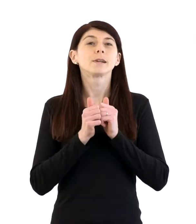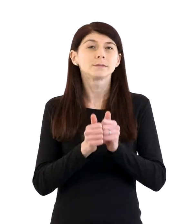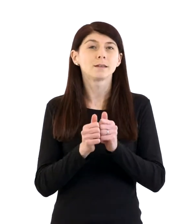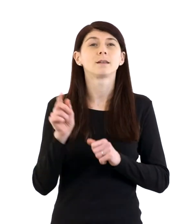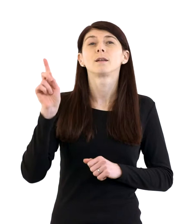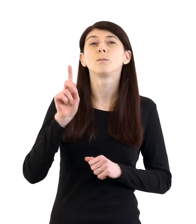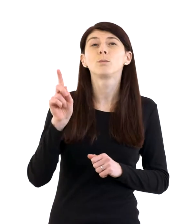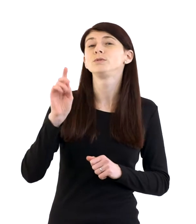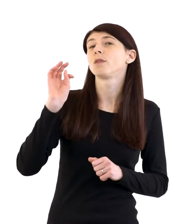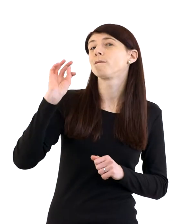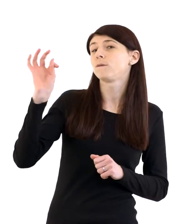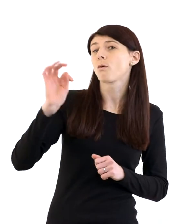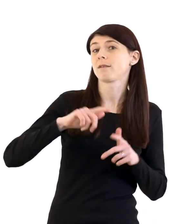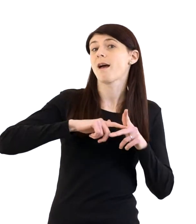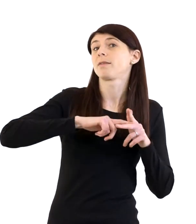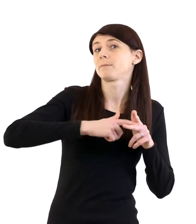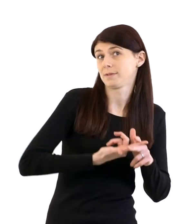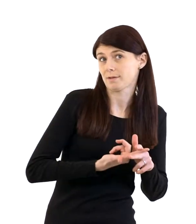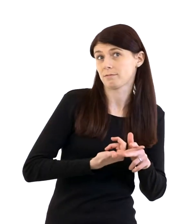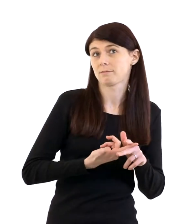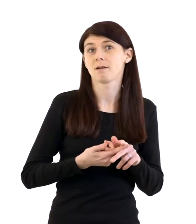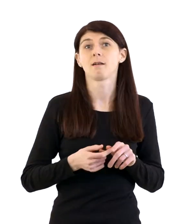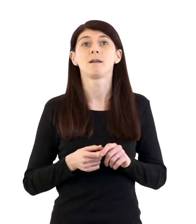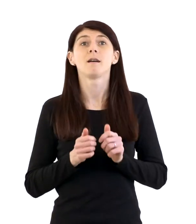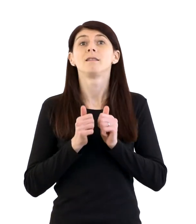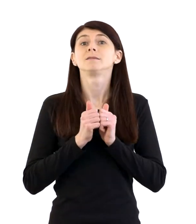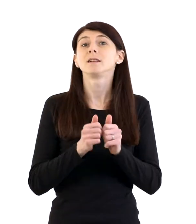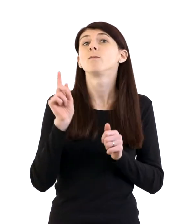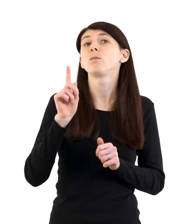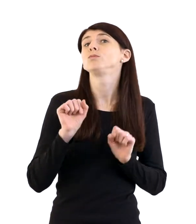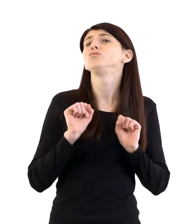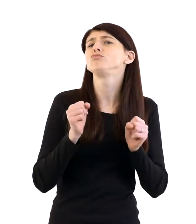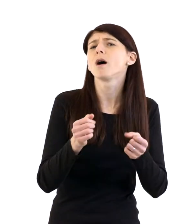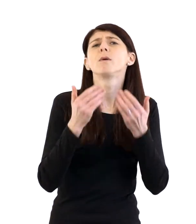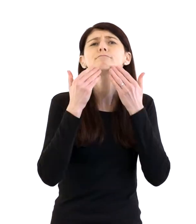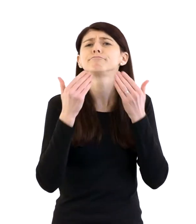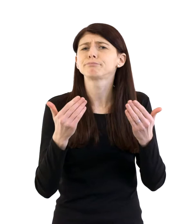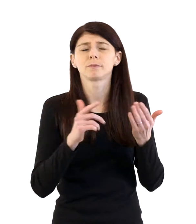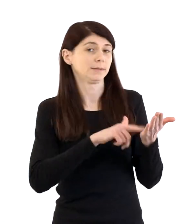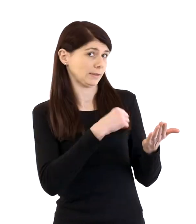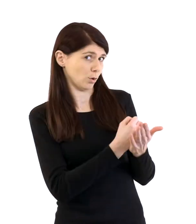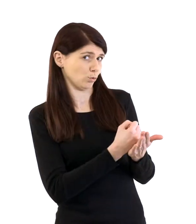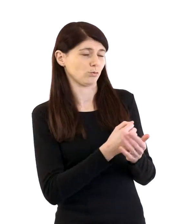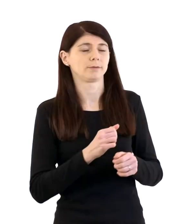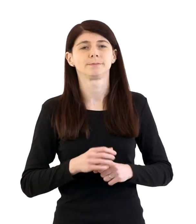Zadanie publiczne to każde działanie administracji, które realizuje ona na podstawie ustaw.